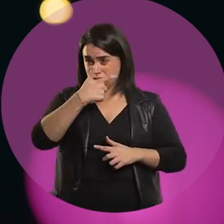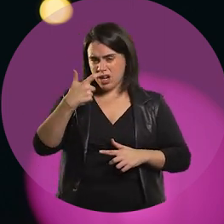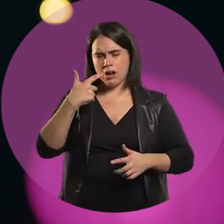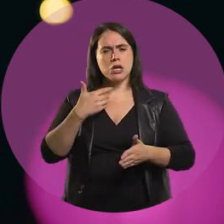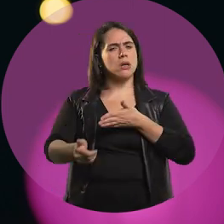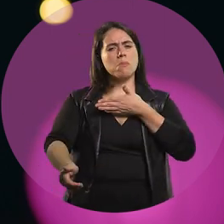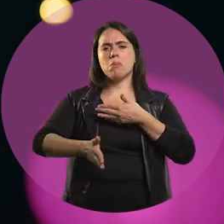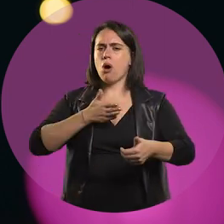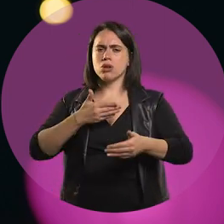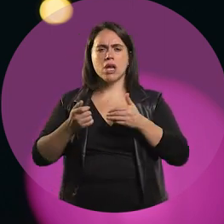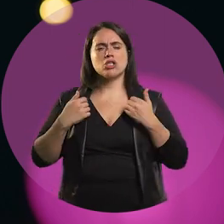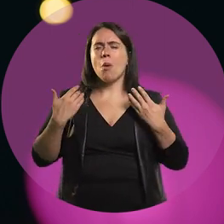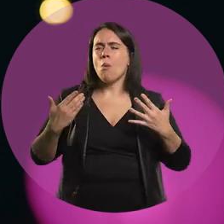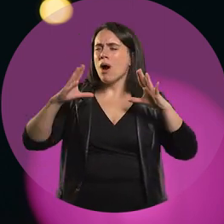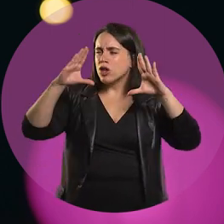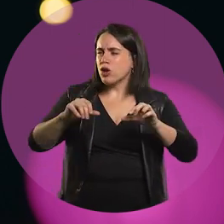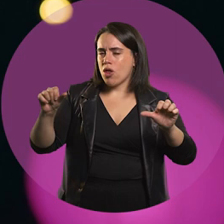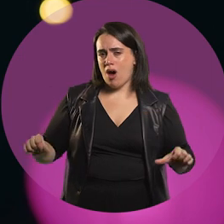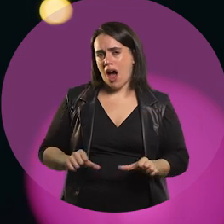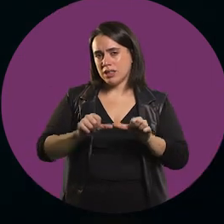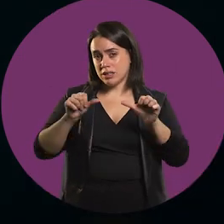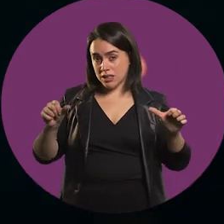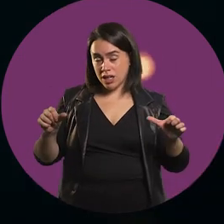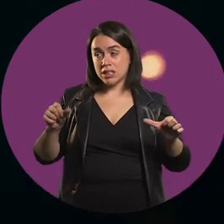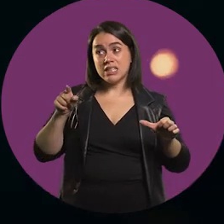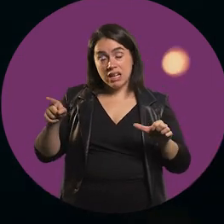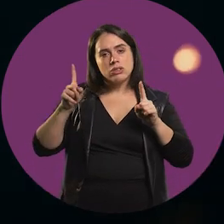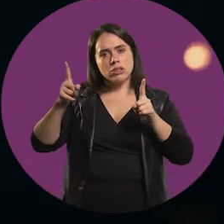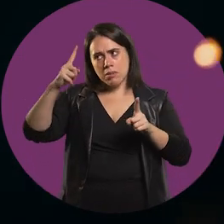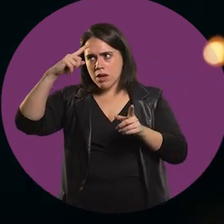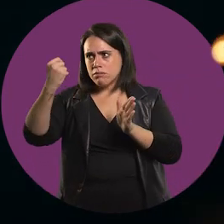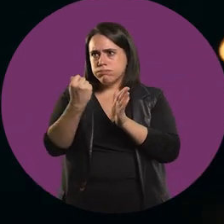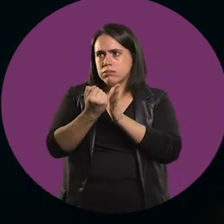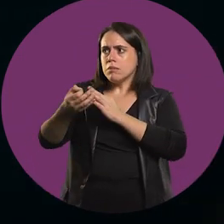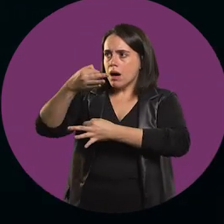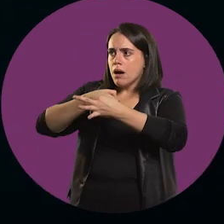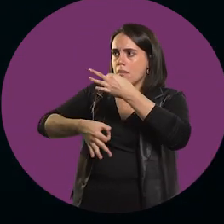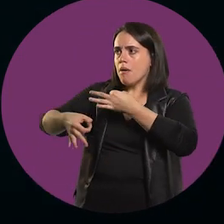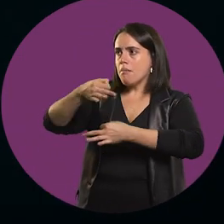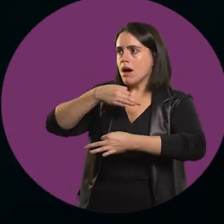que yo no pudiera hacer por no ver, y creo que es algo que me marcó mucho, porque